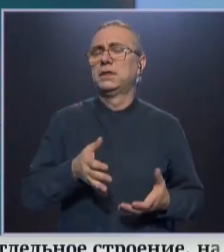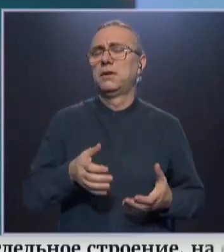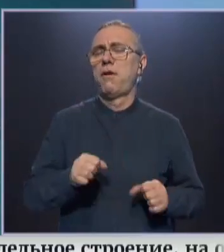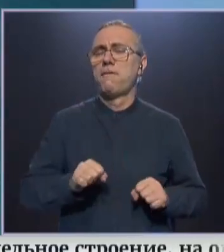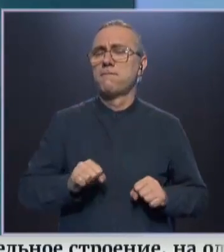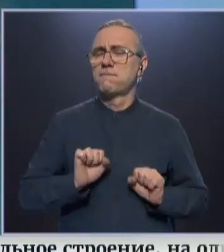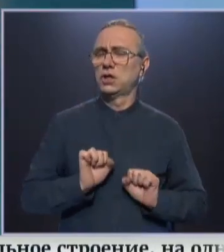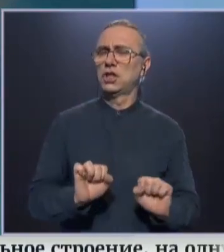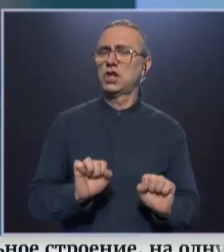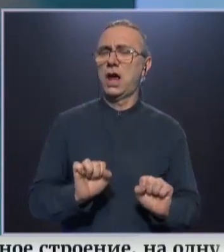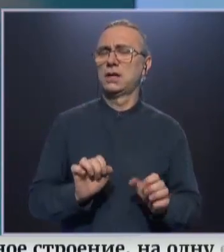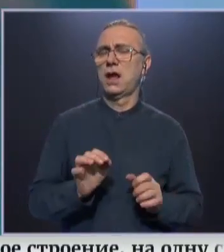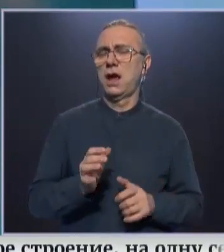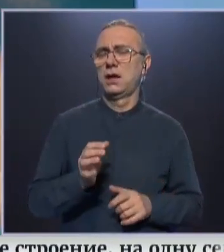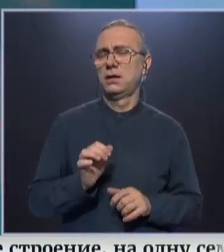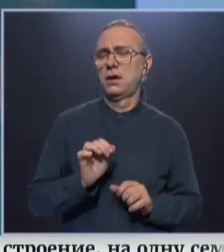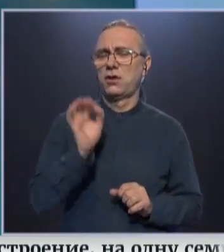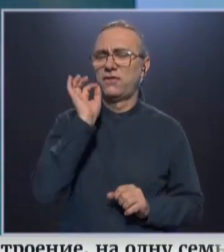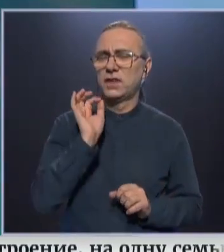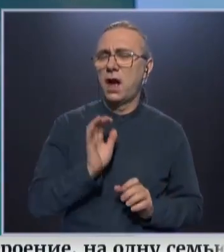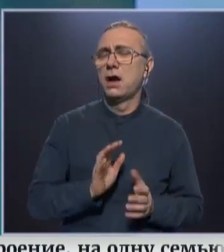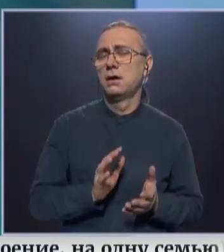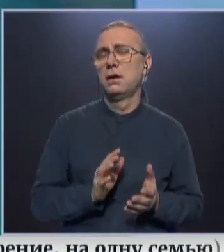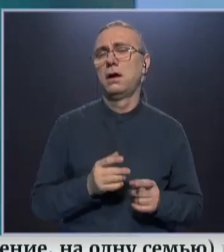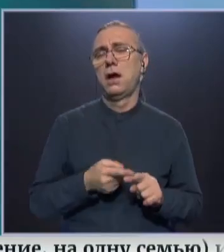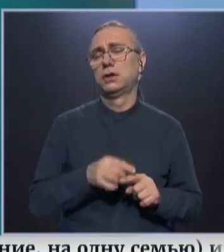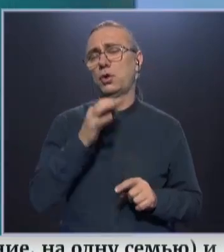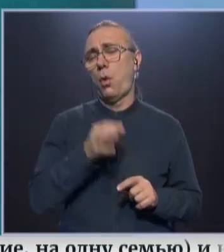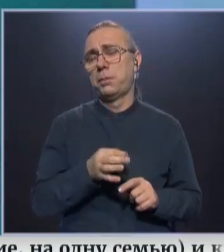каких-то необходимых размеров он потом становится добрым